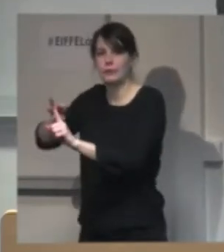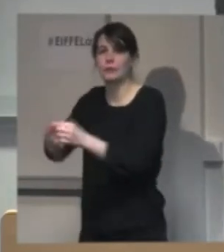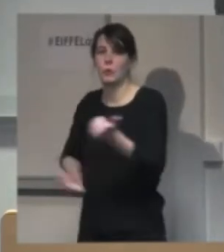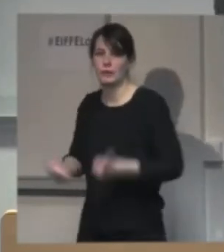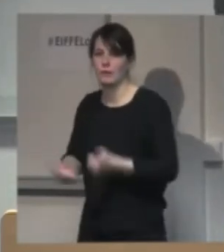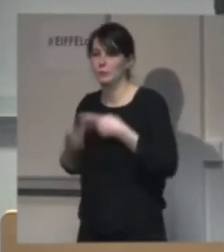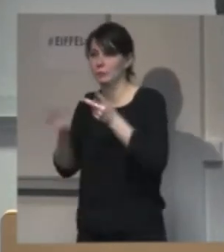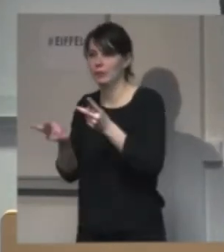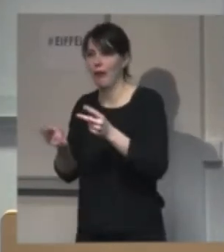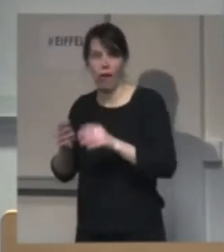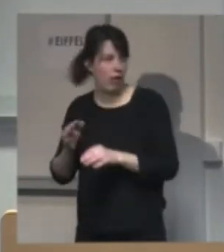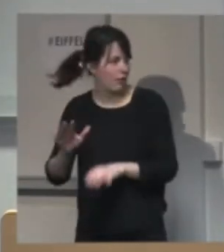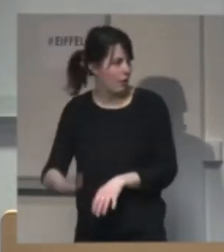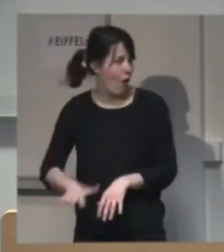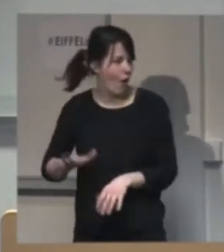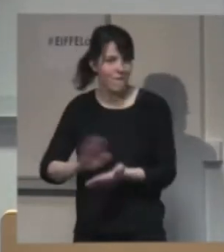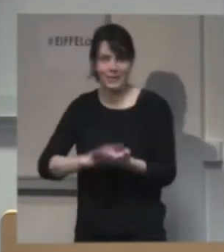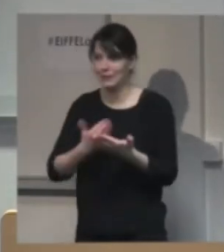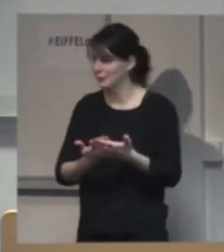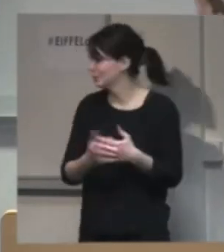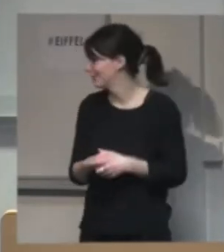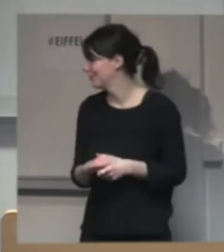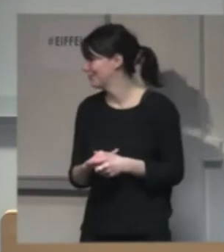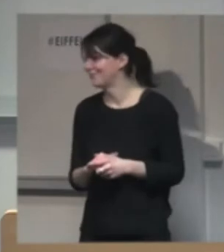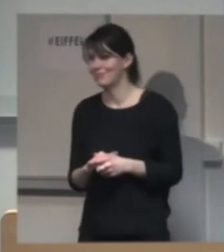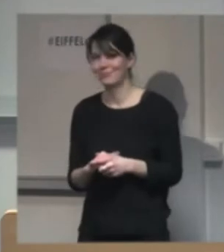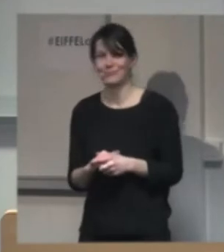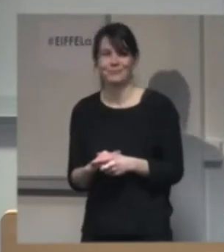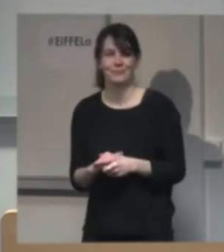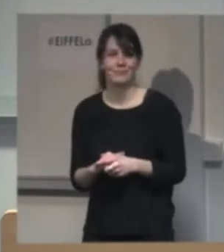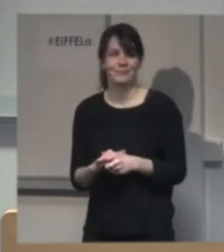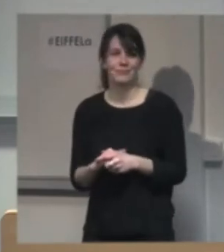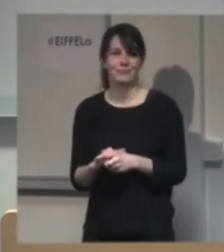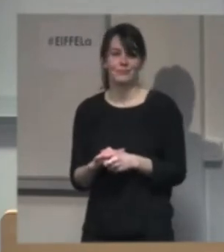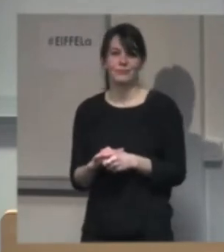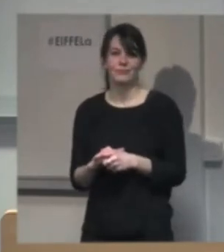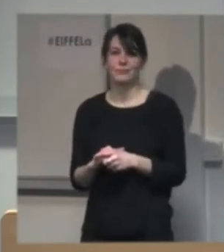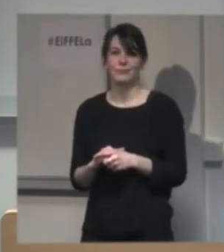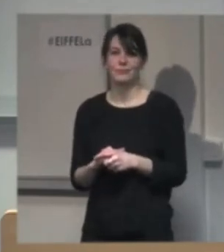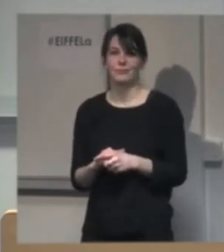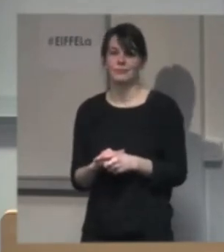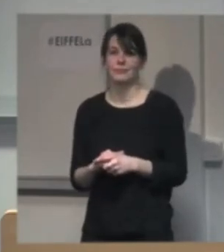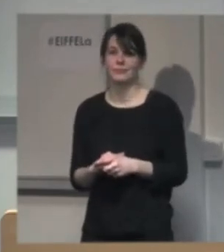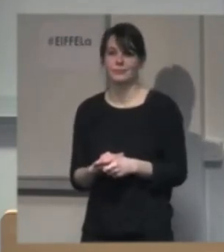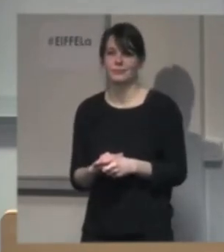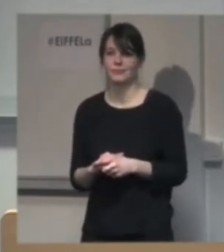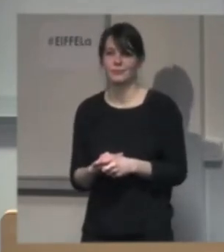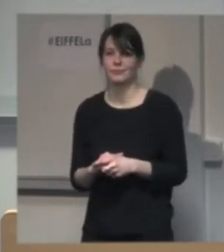Je vais ralentir pour la traduction. Et c'est aussi pour les grandes entreprises maintenant.